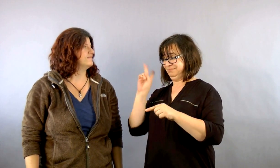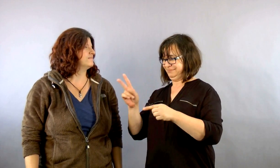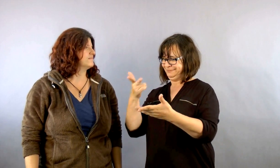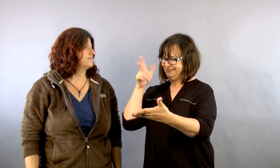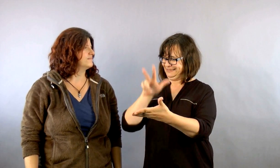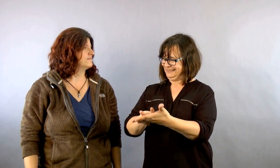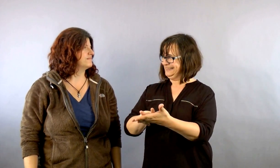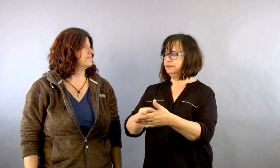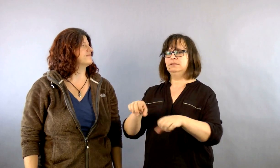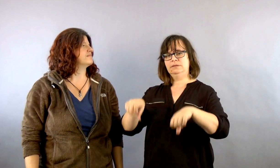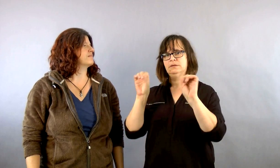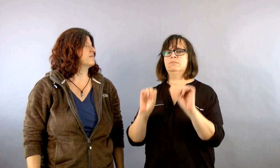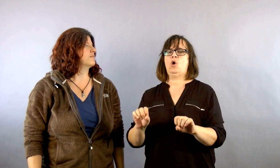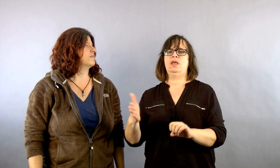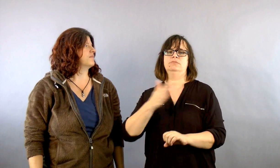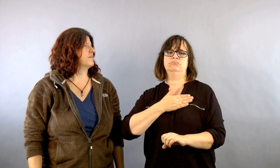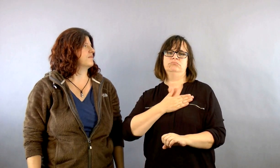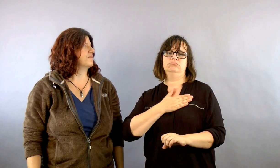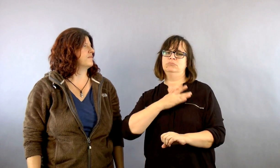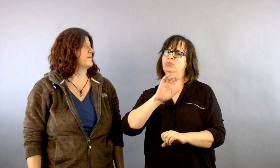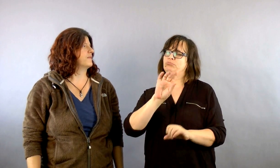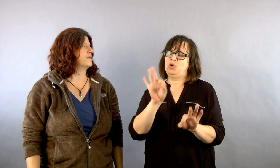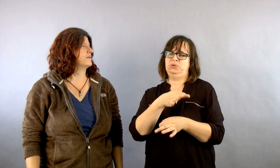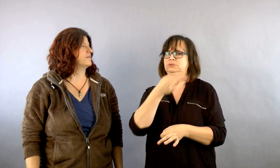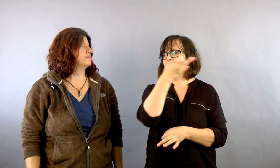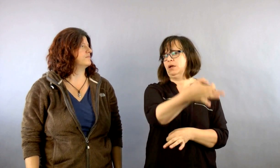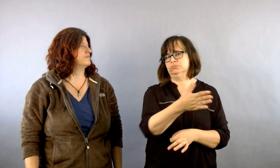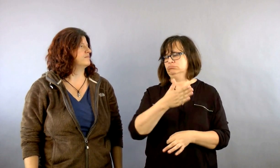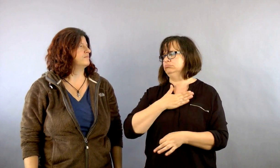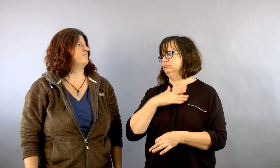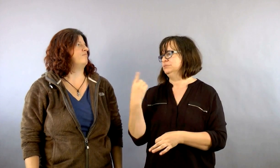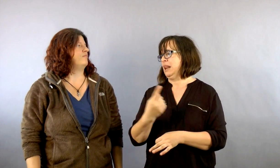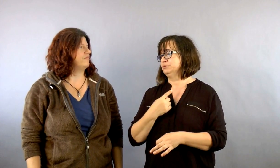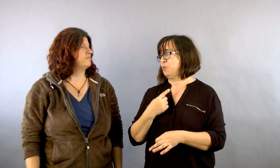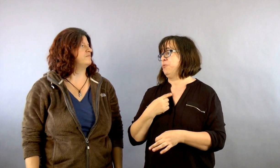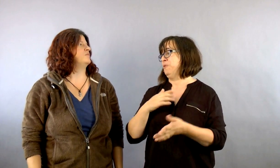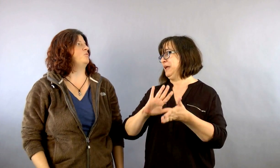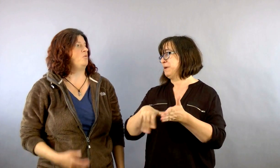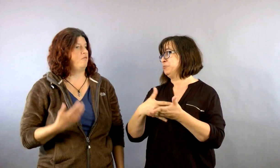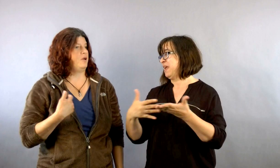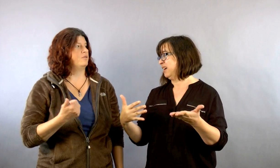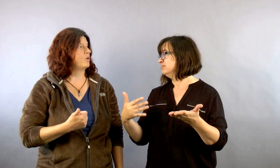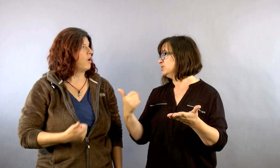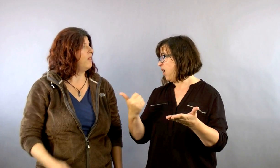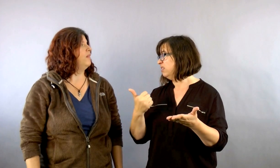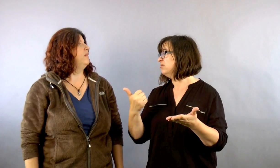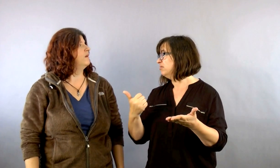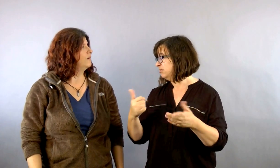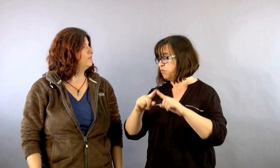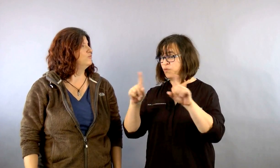Wenn wir richtig anerkannt sind, können wir das selbst machen wir brauchen nicht mehr um Erlaubnis fragen und können selbst alles in Gebärdensprache machen.